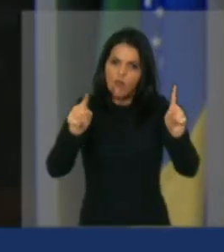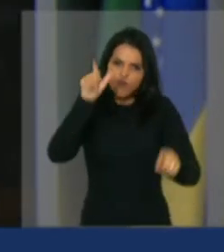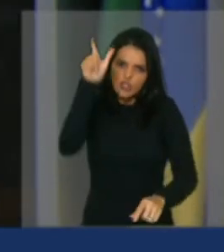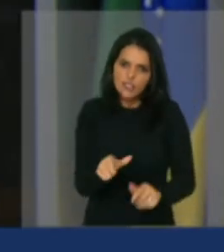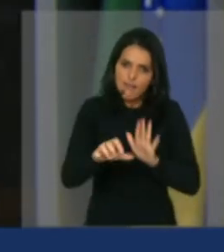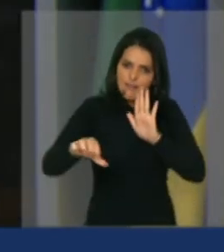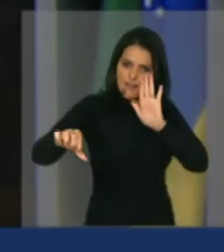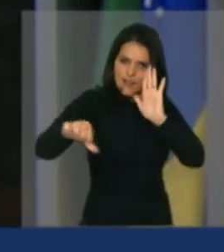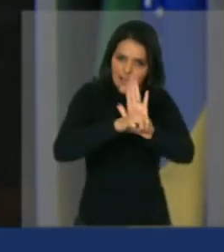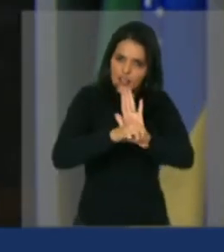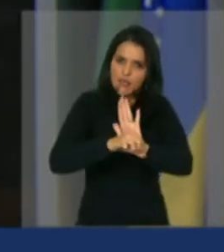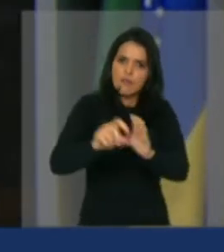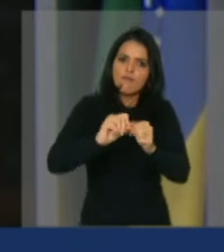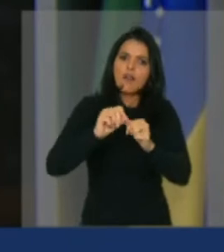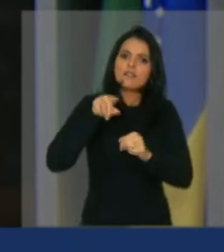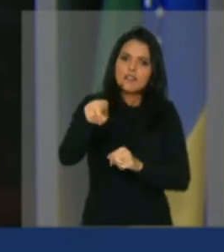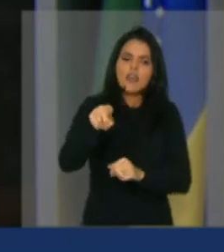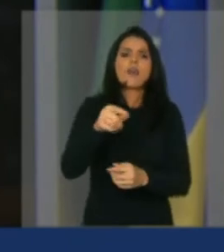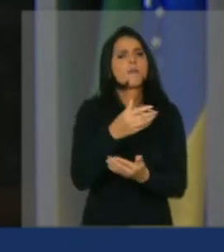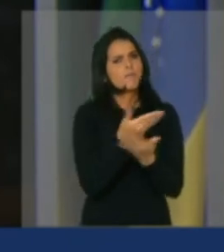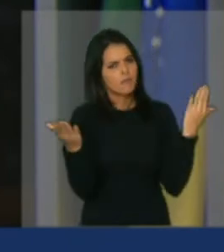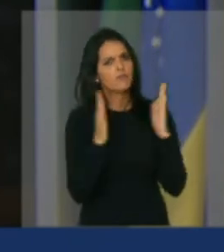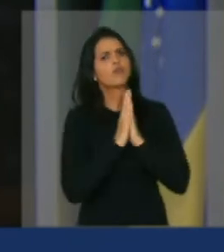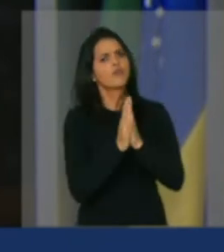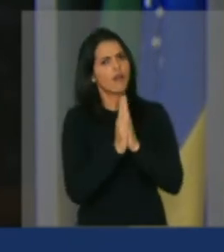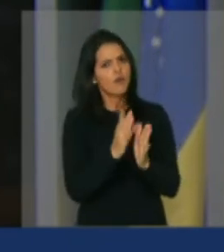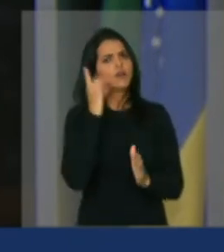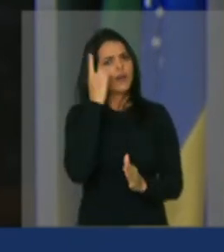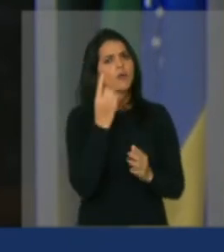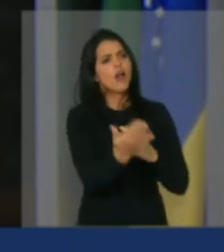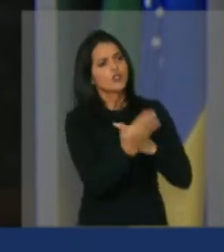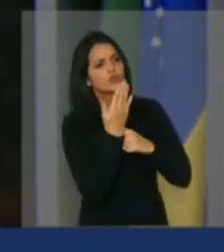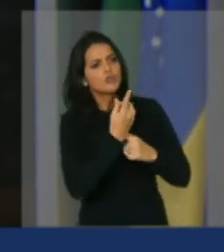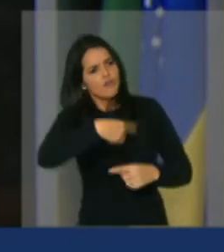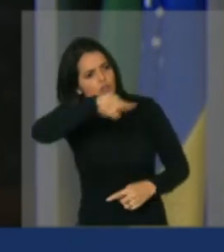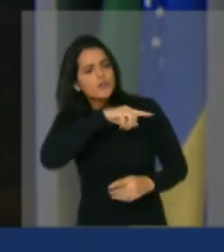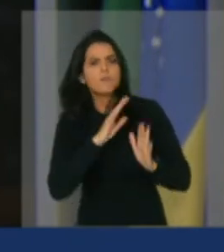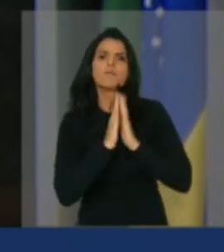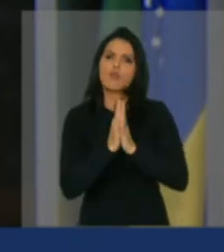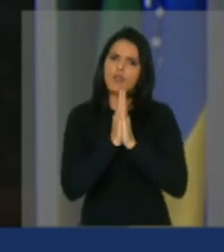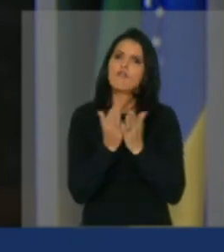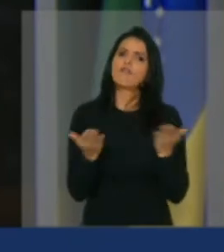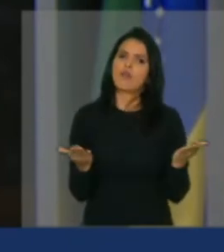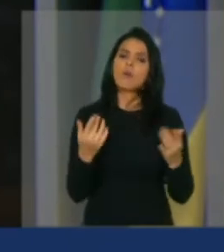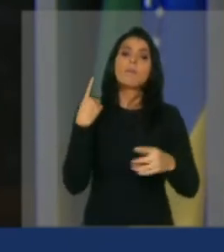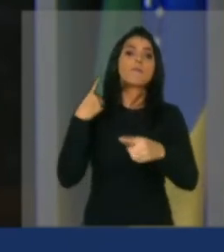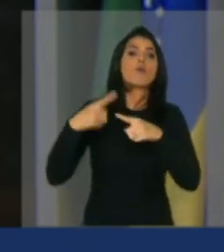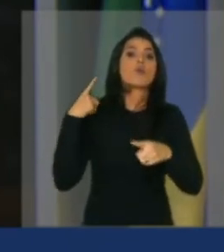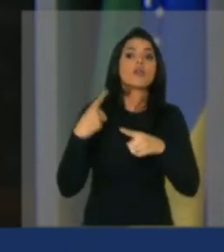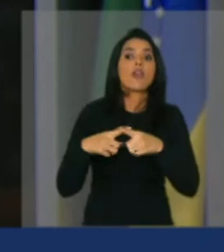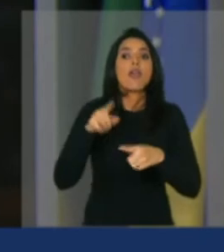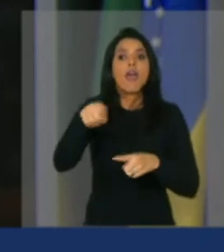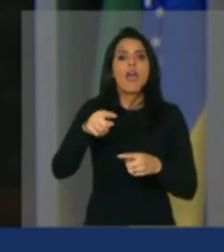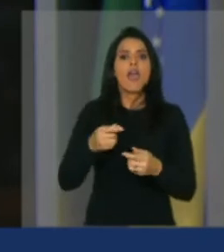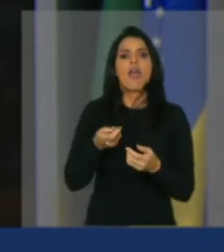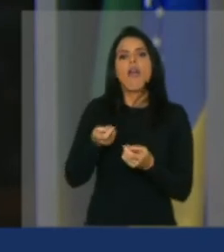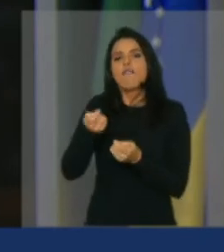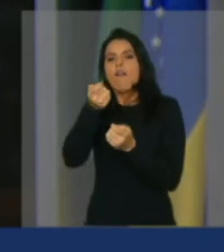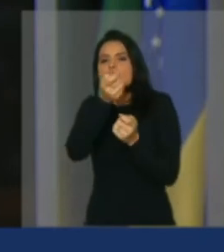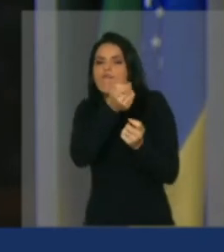ESTÁ QUERENDO FAZER, DEPUTADOS, E DEPUTADAS, PEÇO A AJUDA DE VOCÊ S, É , POR QUE... É UMA CHANTAGEM,